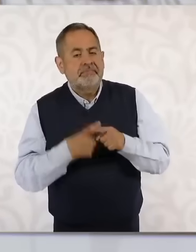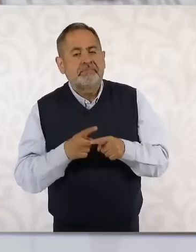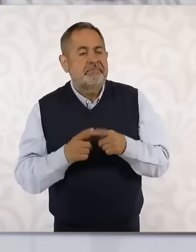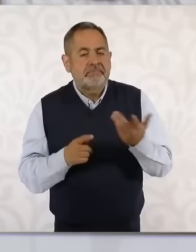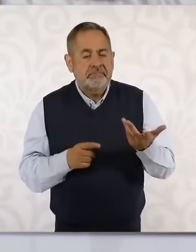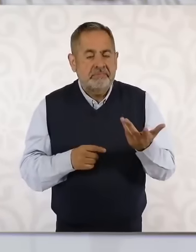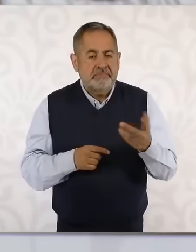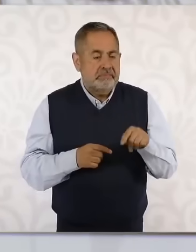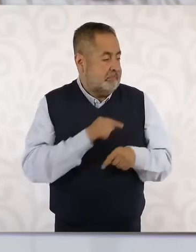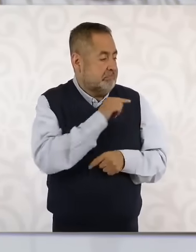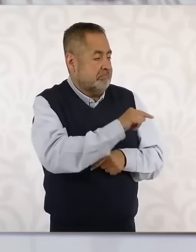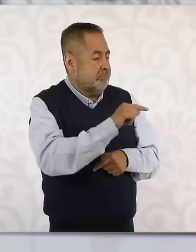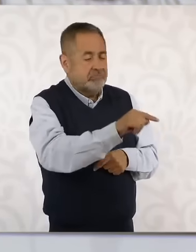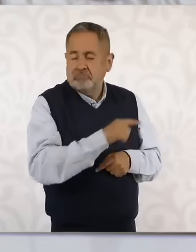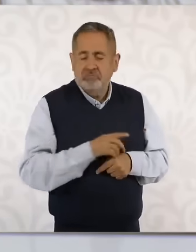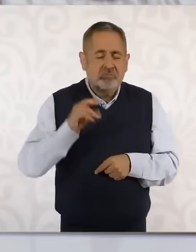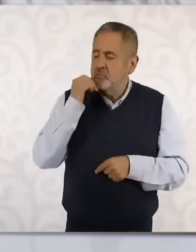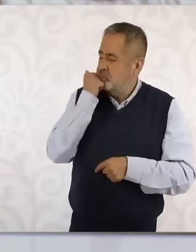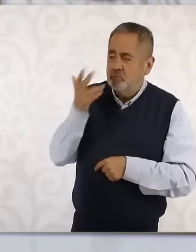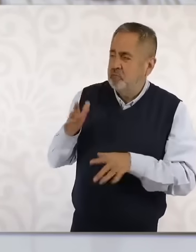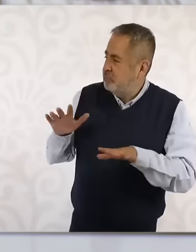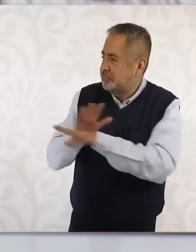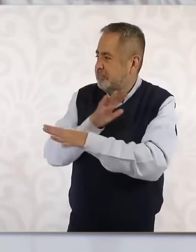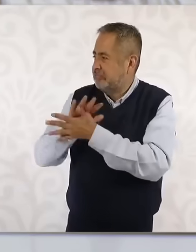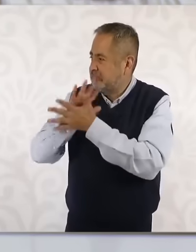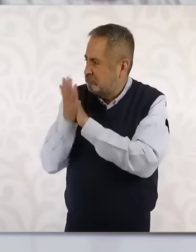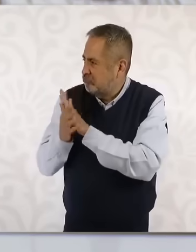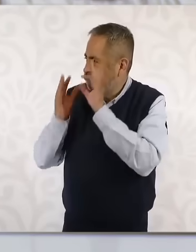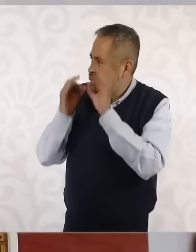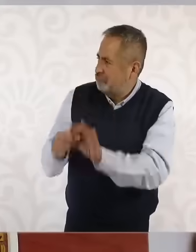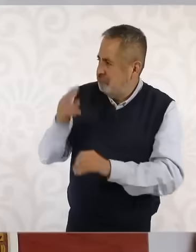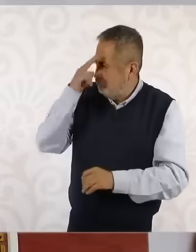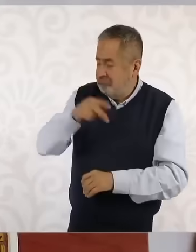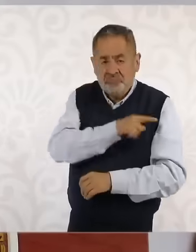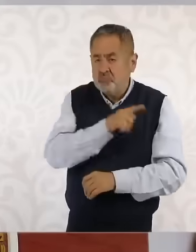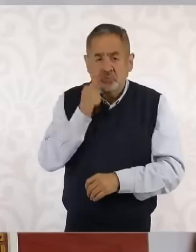quienes no les gusta la transformación de México,